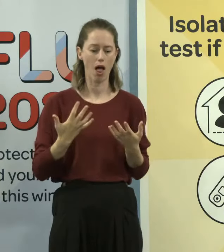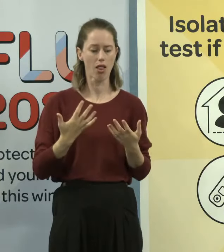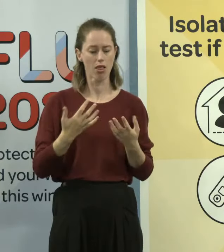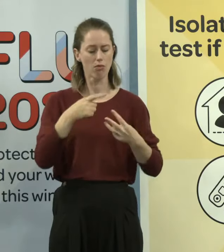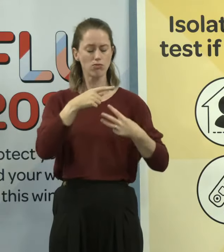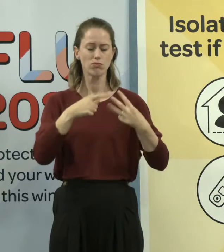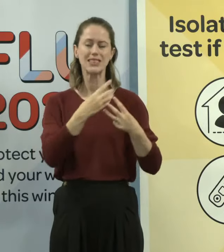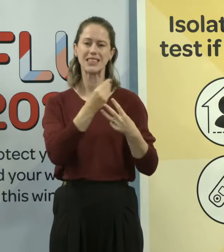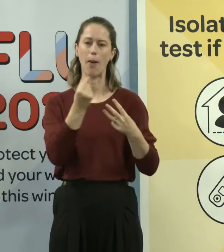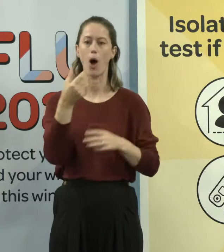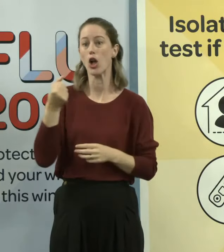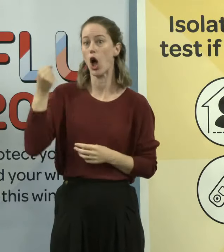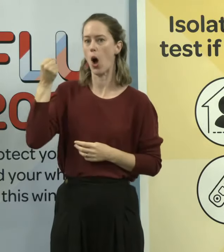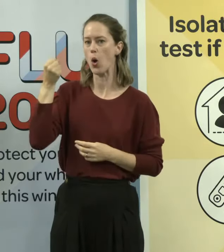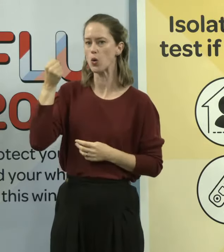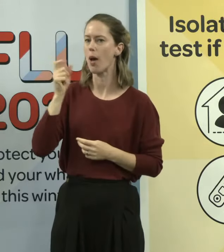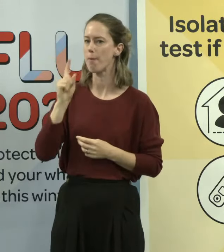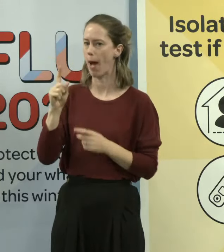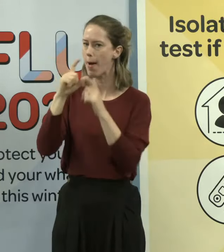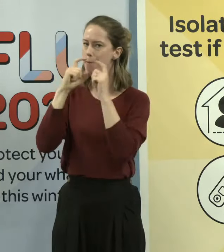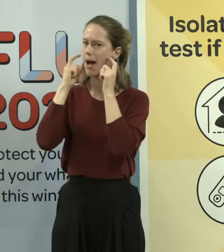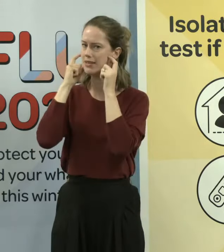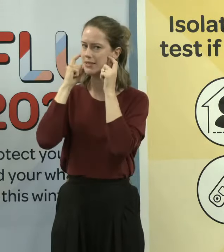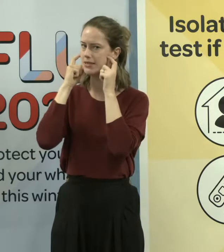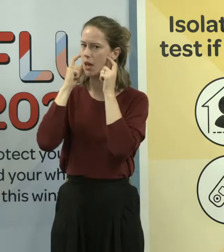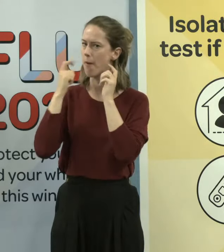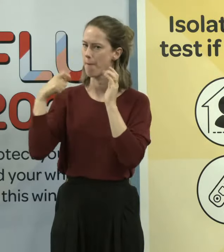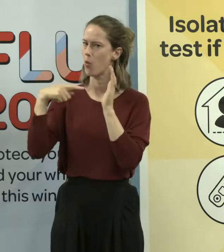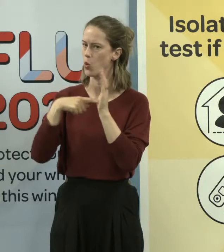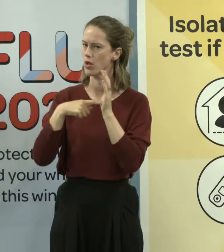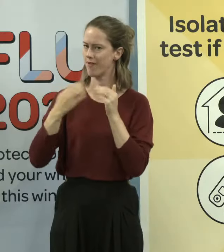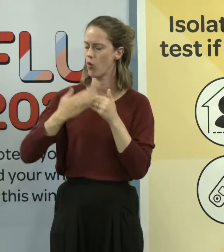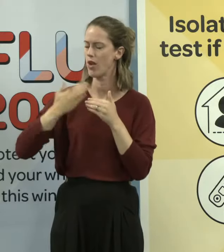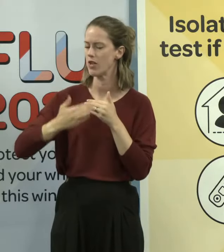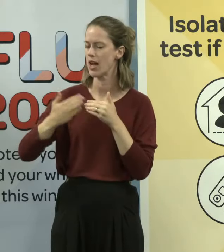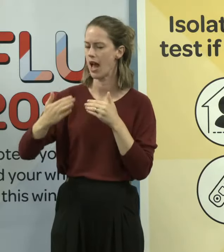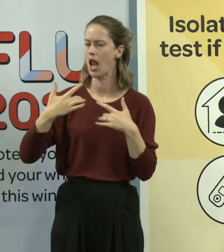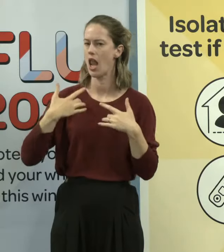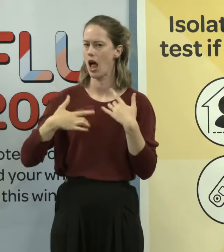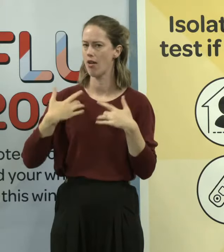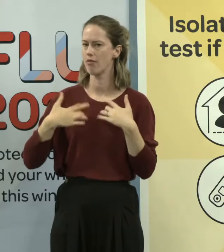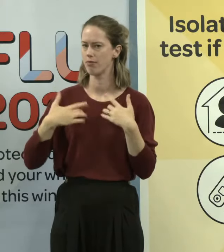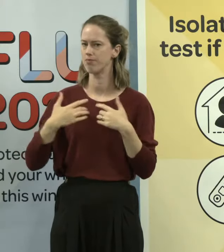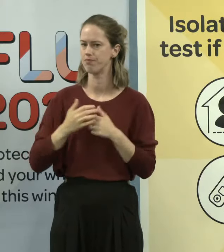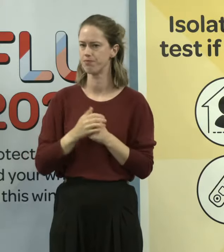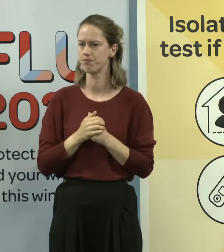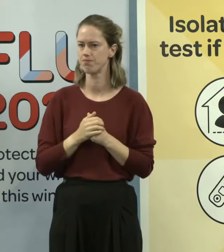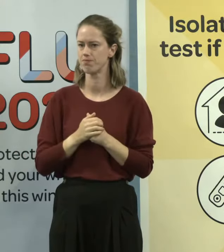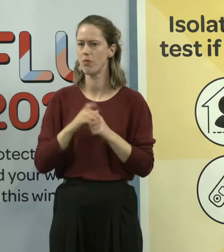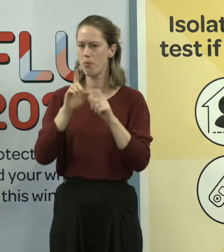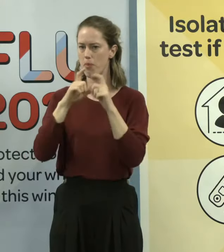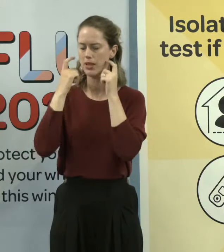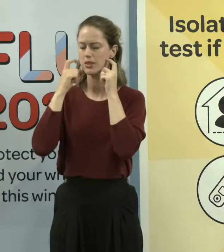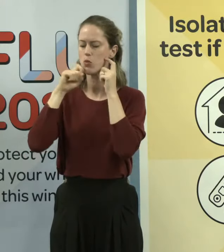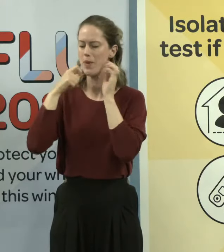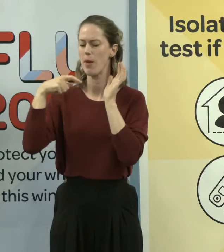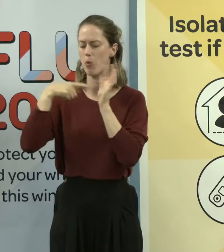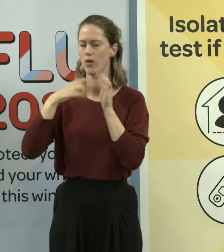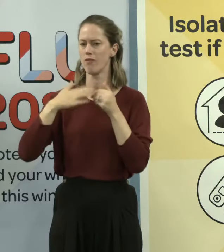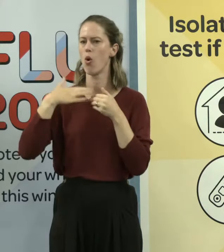waehere QR, kua whakamahia ka pahemo te kano kano ka mau matou kopare. Ahakoa etahi o enei